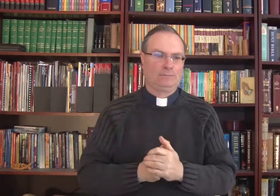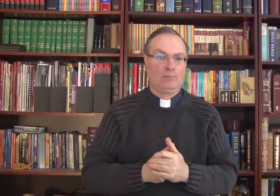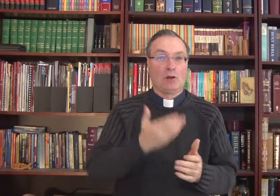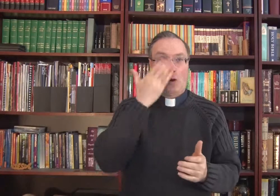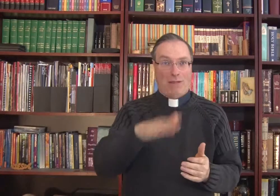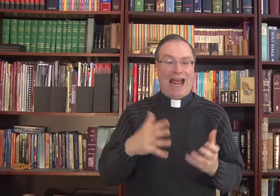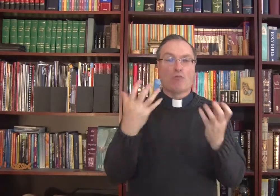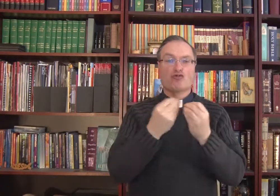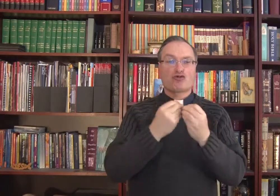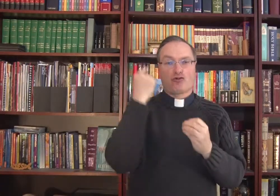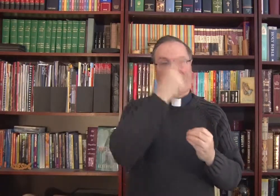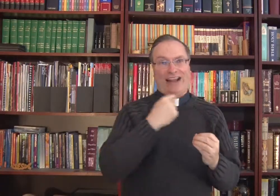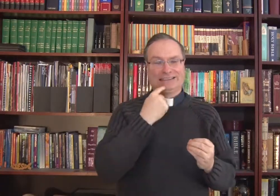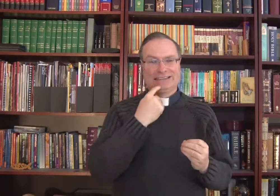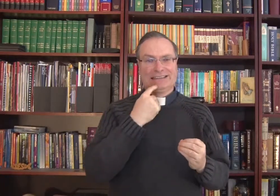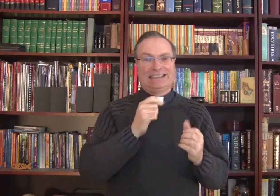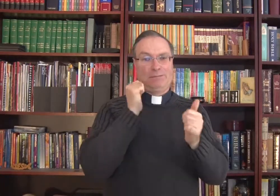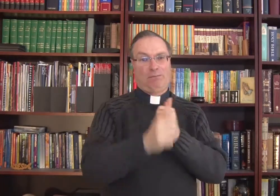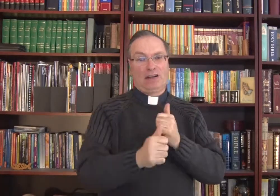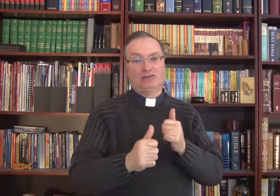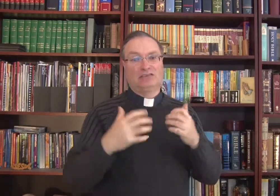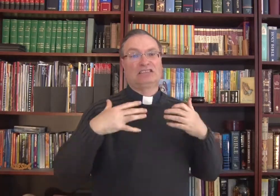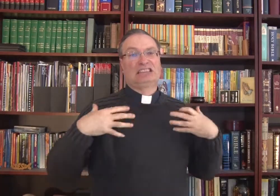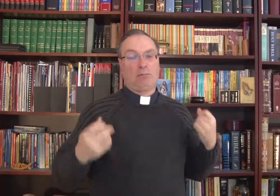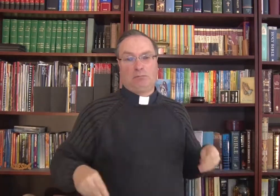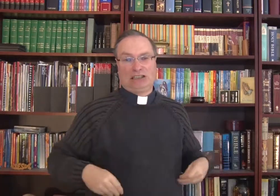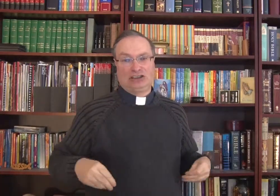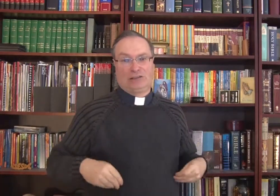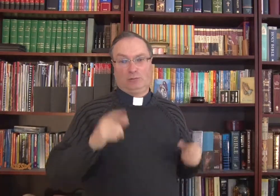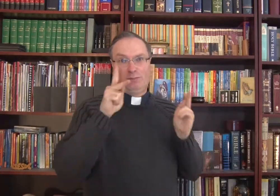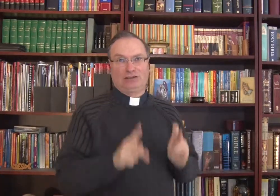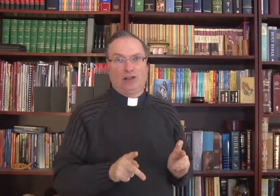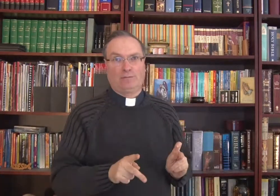Le mal a plusieurs faces qui dépassent le simple péché d’une personne,